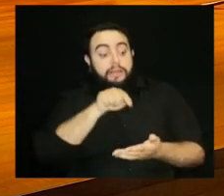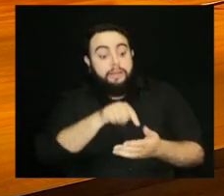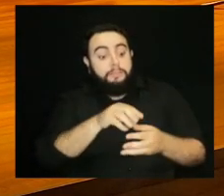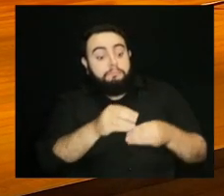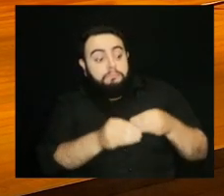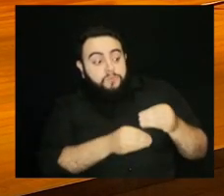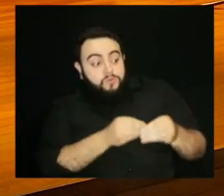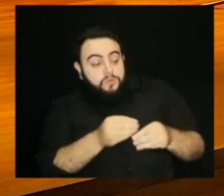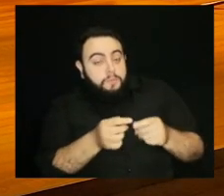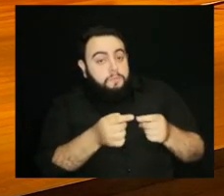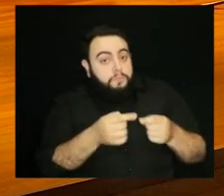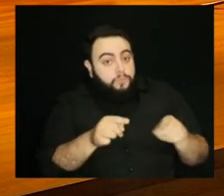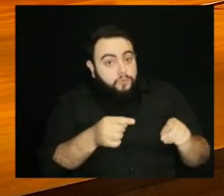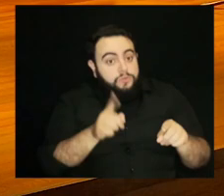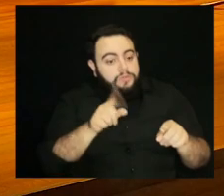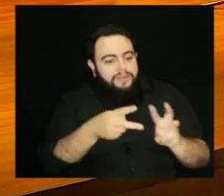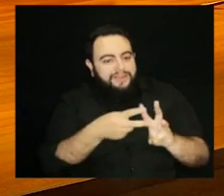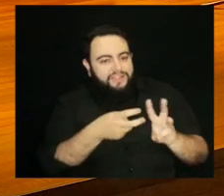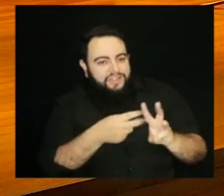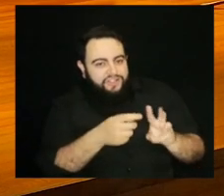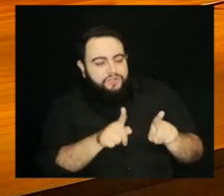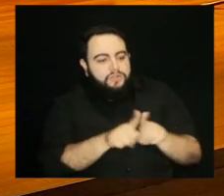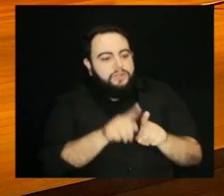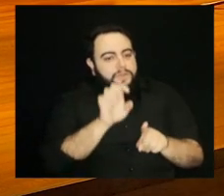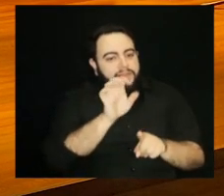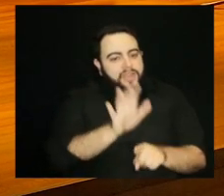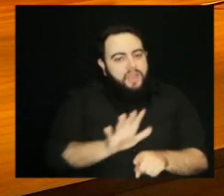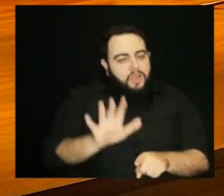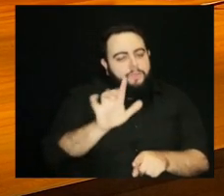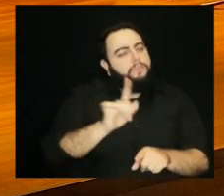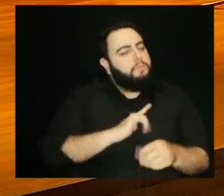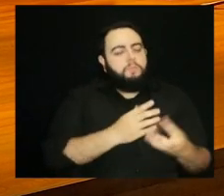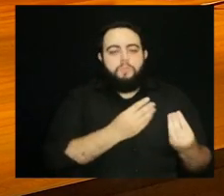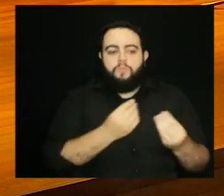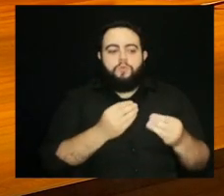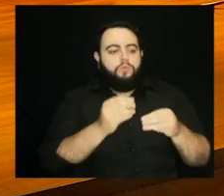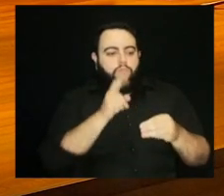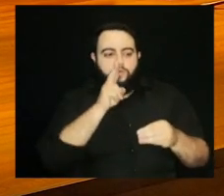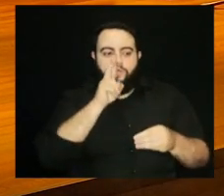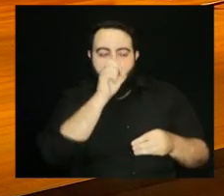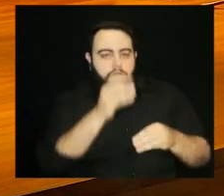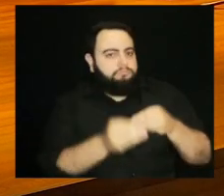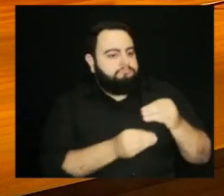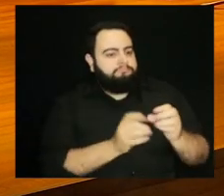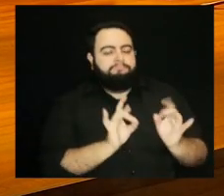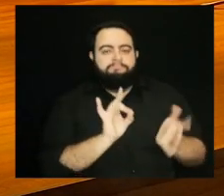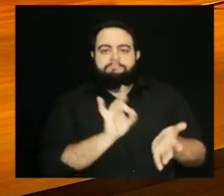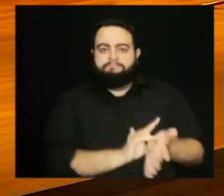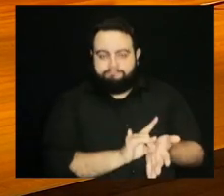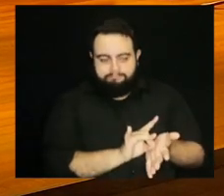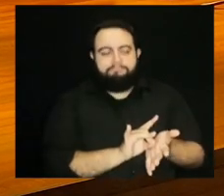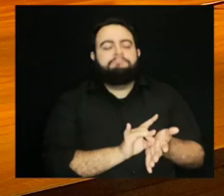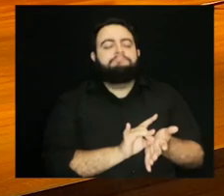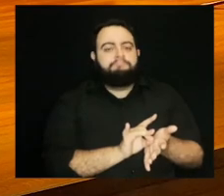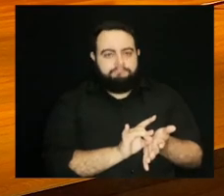dos europeus e com a música dos africanos é forte. Tem muitos gêneros que nascem dessa